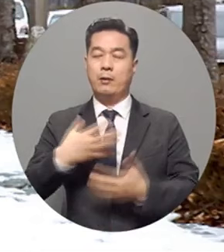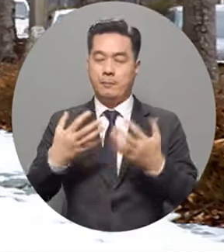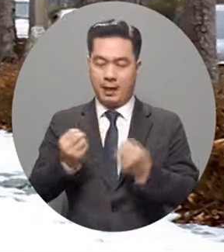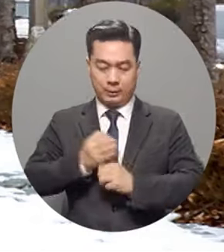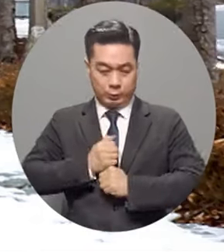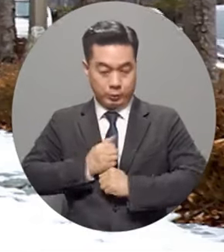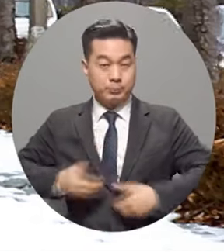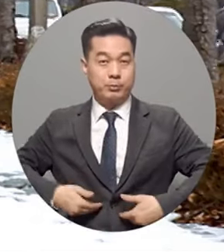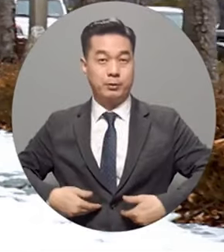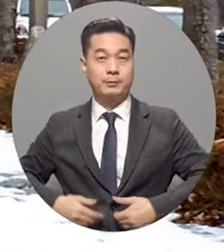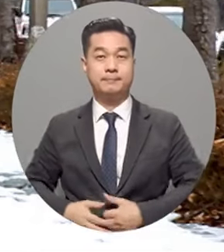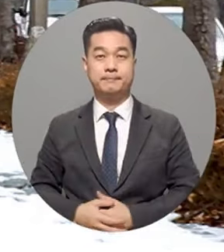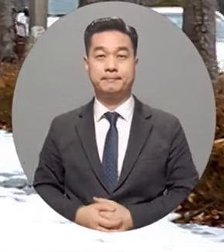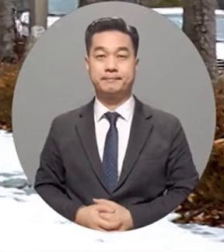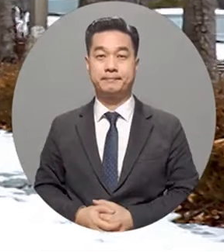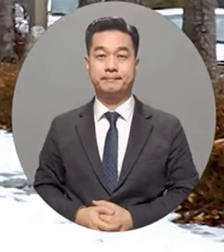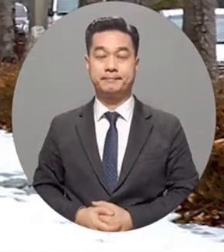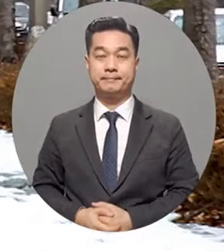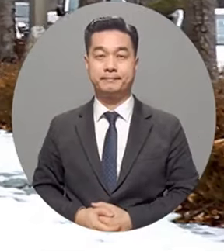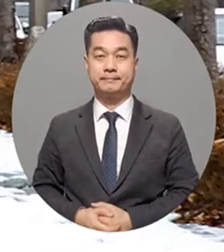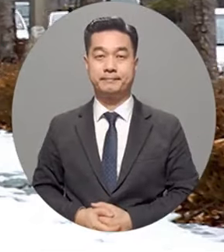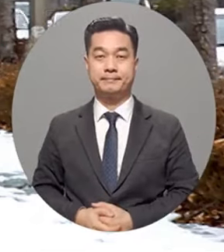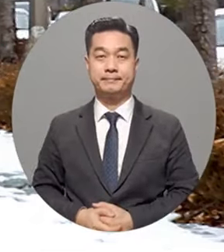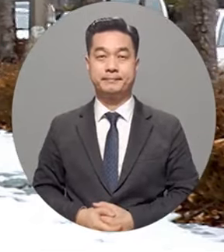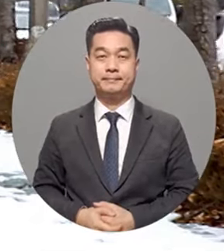출근길, 빙판길이 되는 곳이 많겠습니다. 조심해서 이동하셔야겠습니다. 지금까지 기상 센터였습니다.